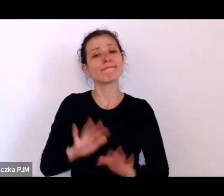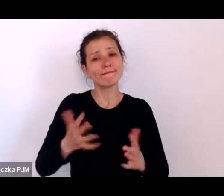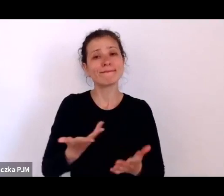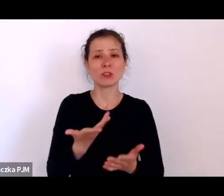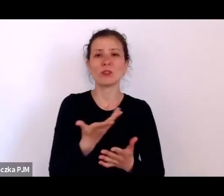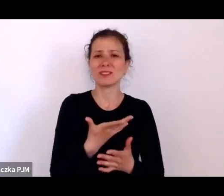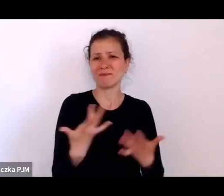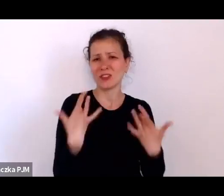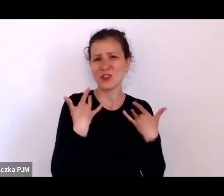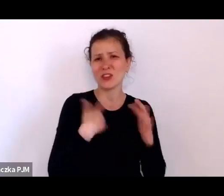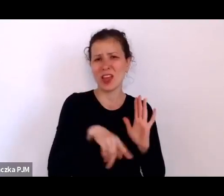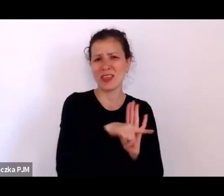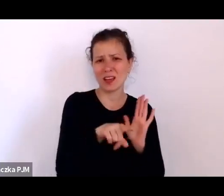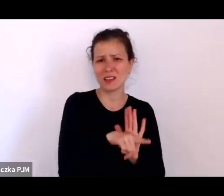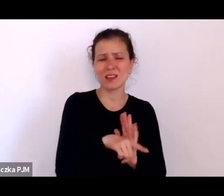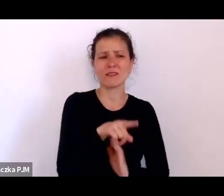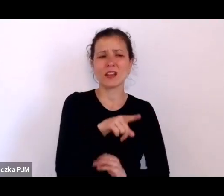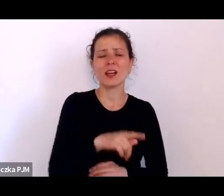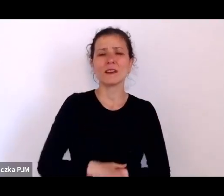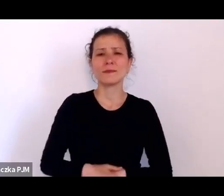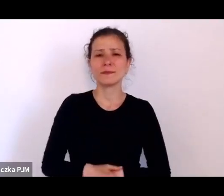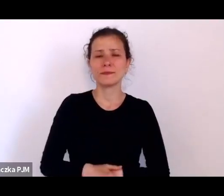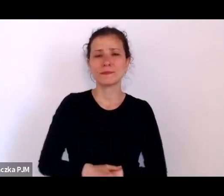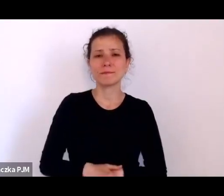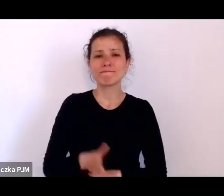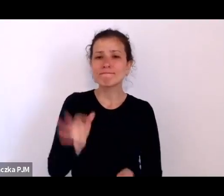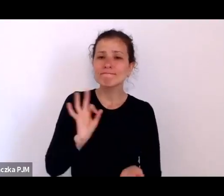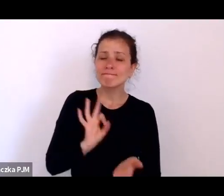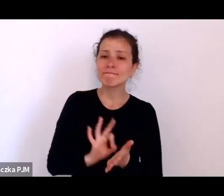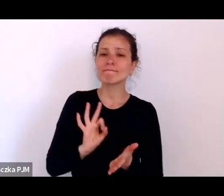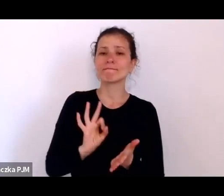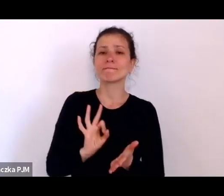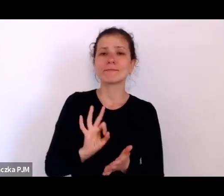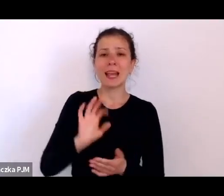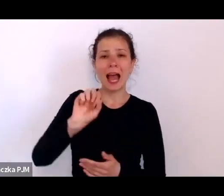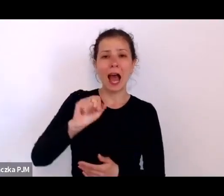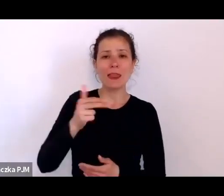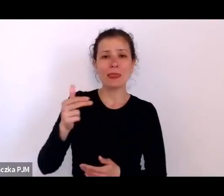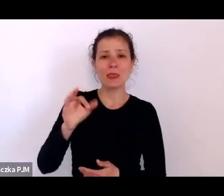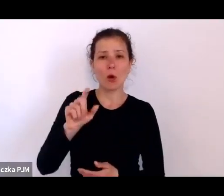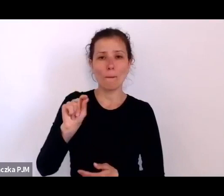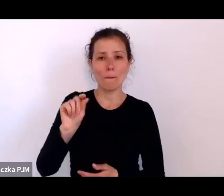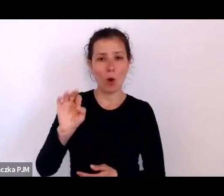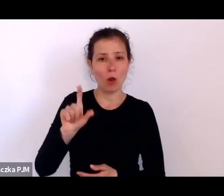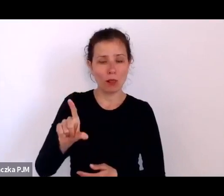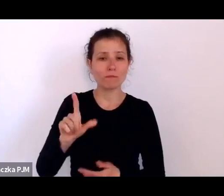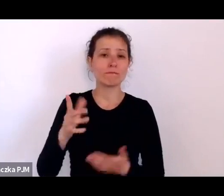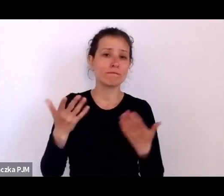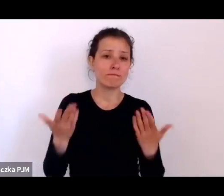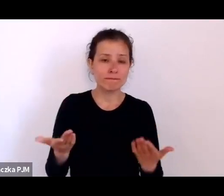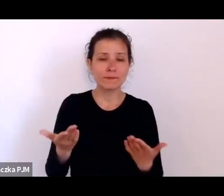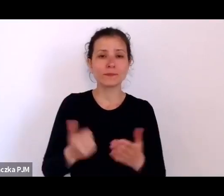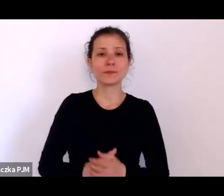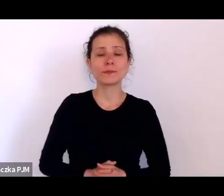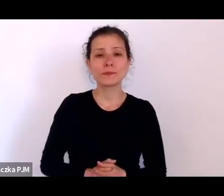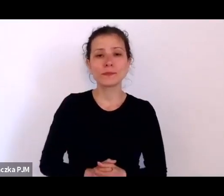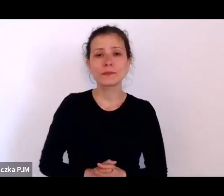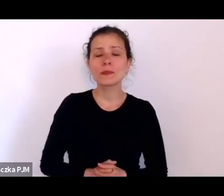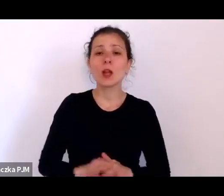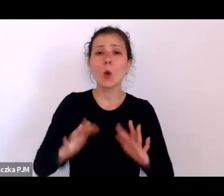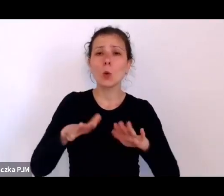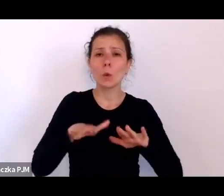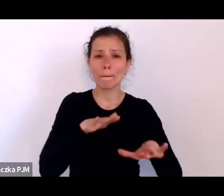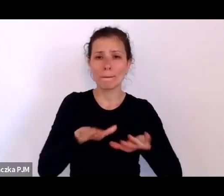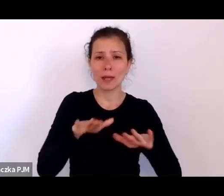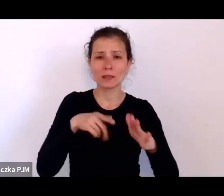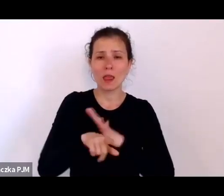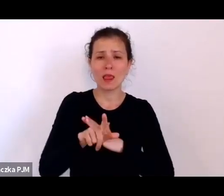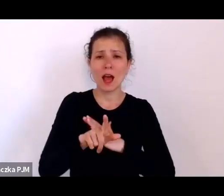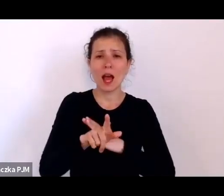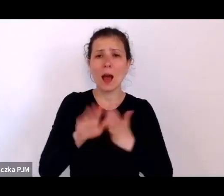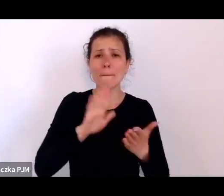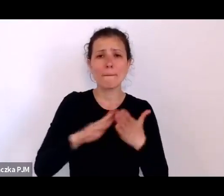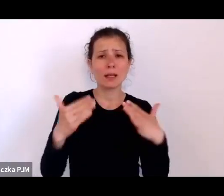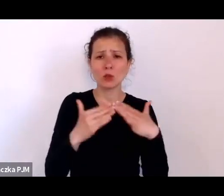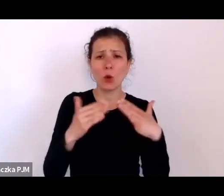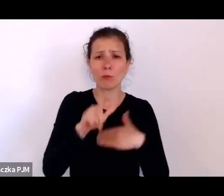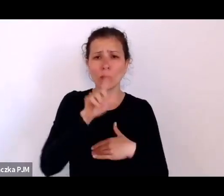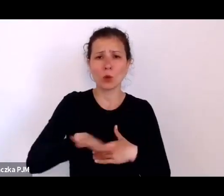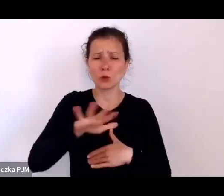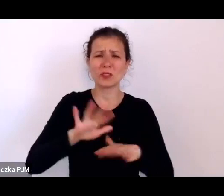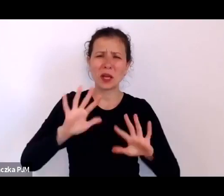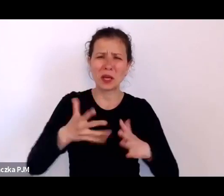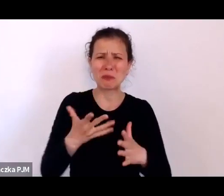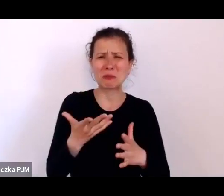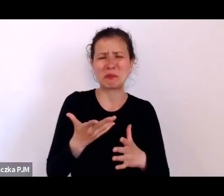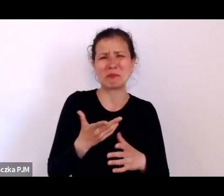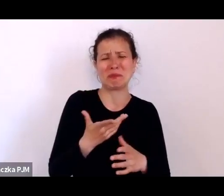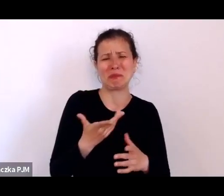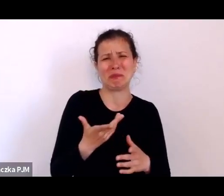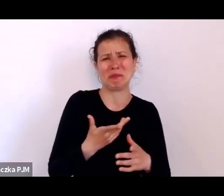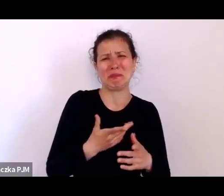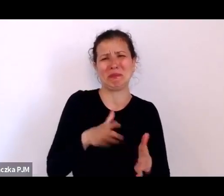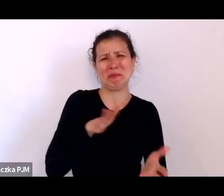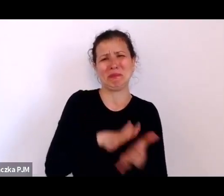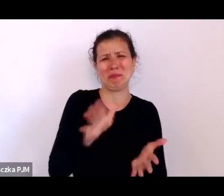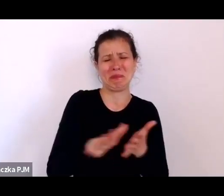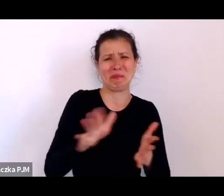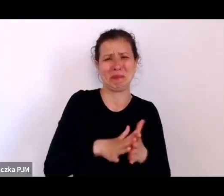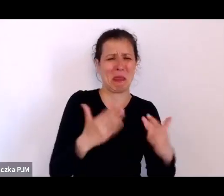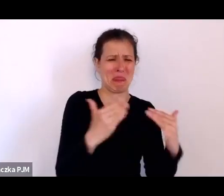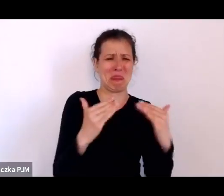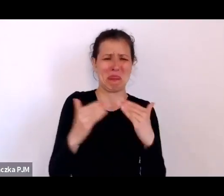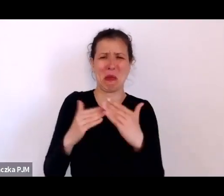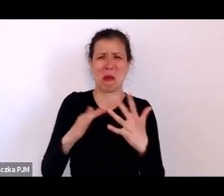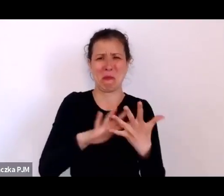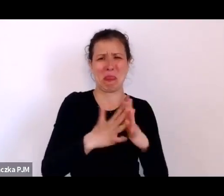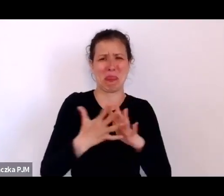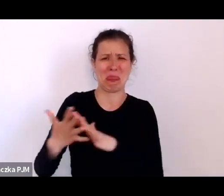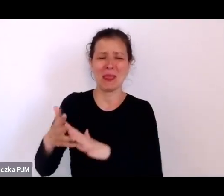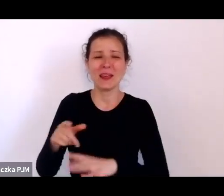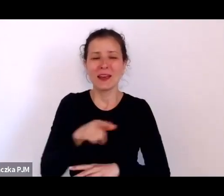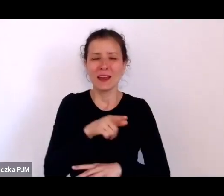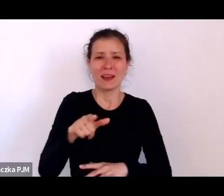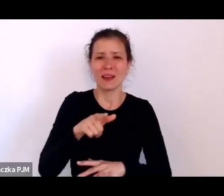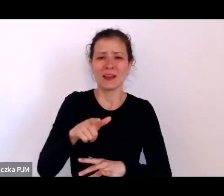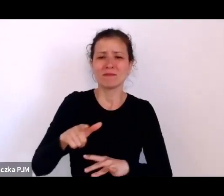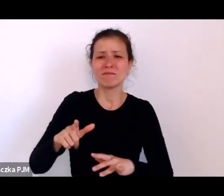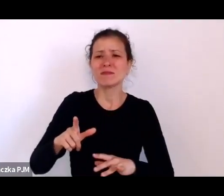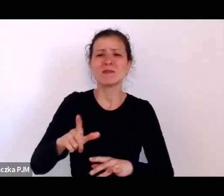To takie miejsce dla bezdomnych ludzi, takie baraki sklecone, do których eksmitowano ludzi z całej Warszawy